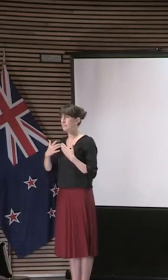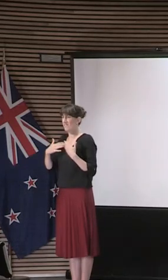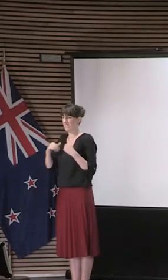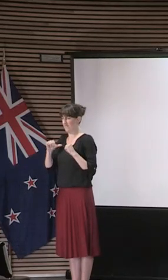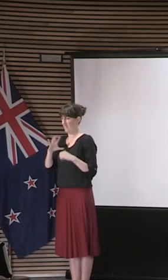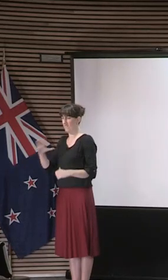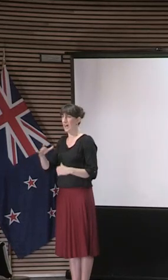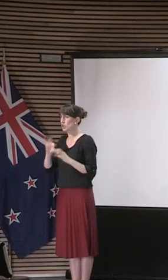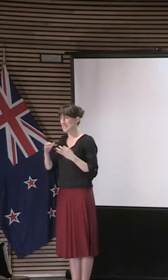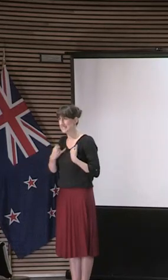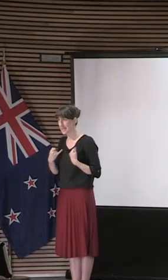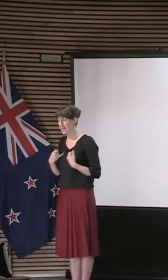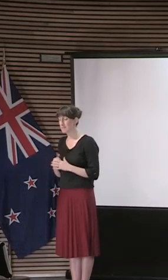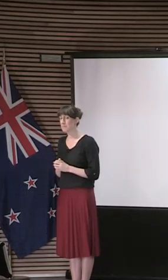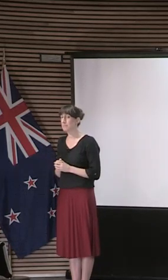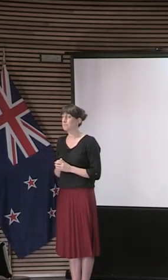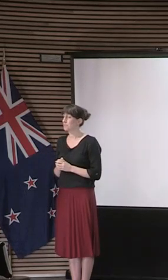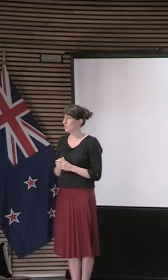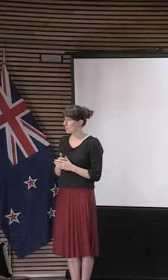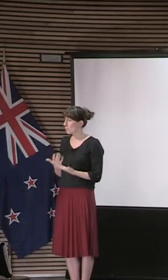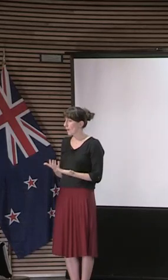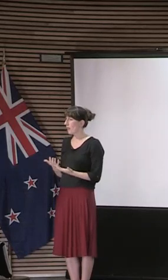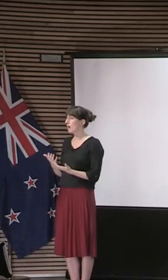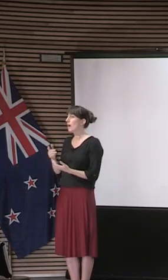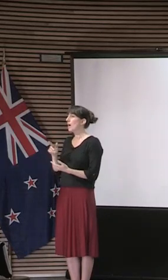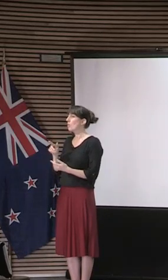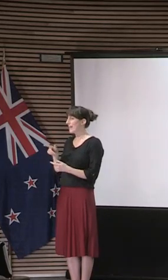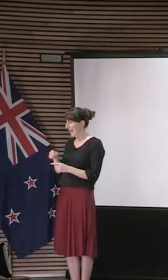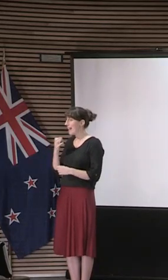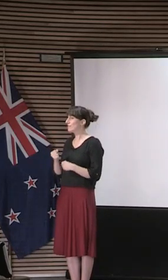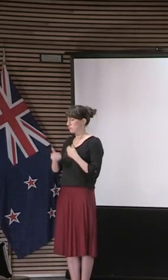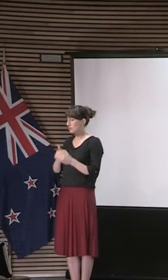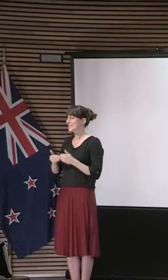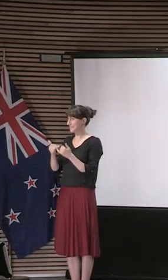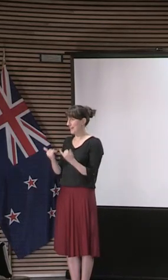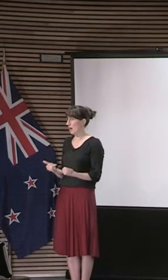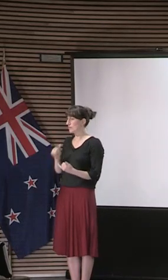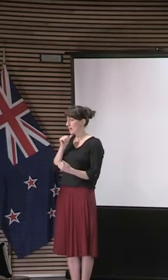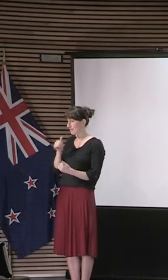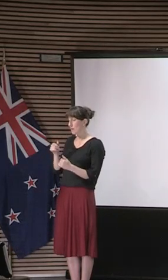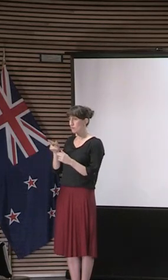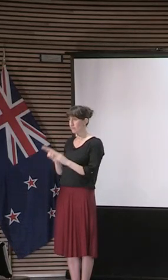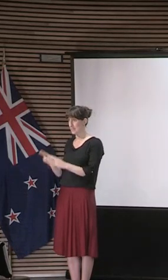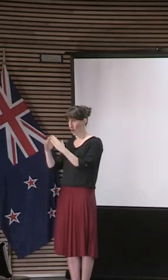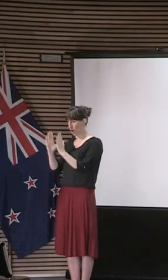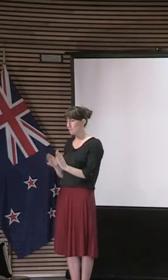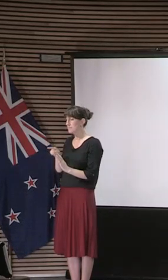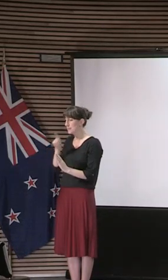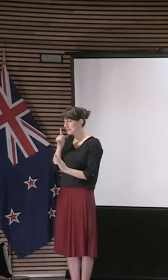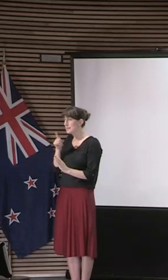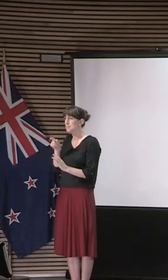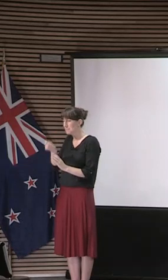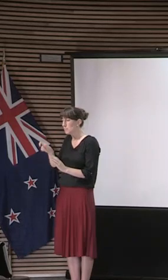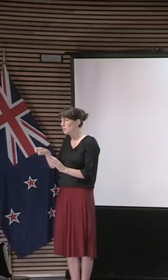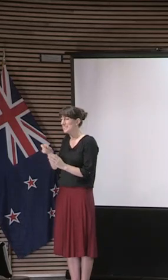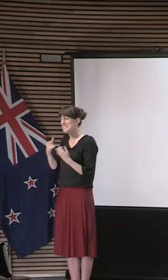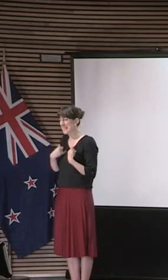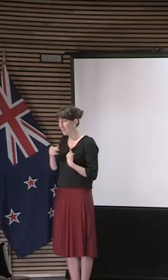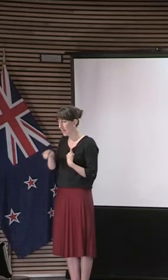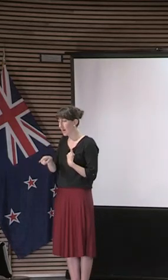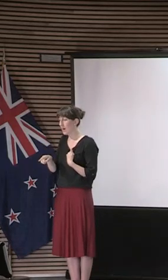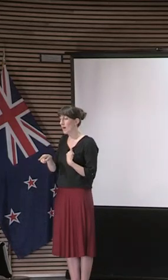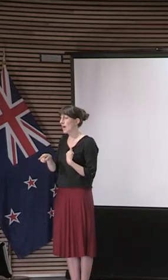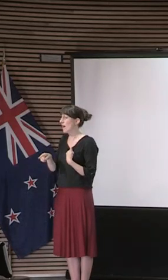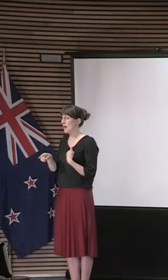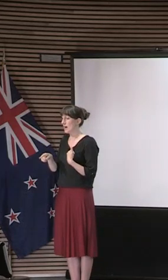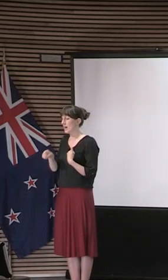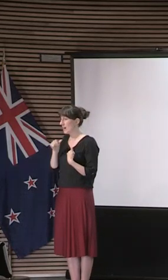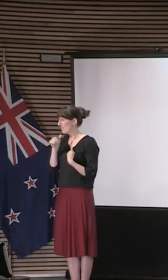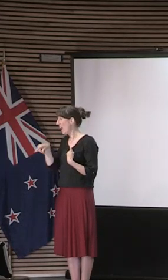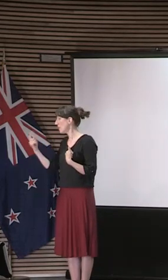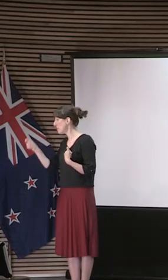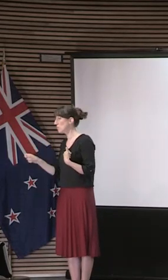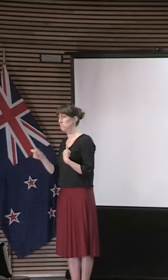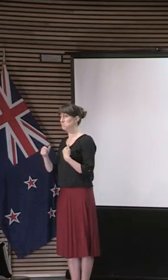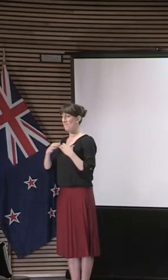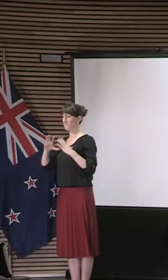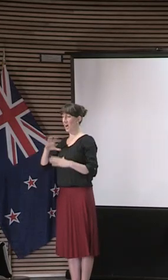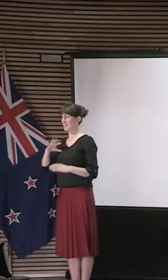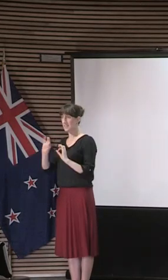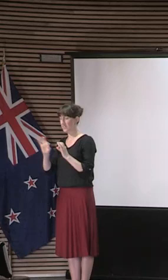wa? DR ASHLEY BLOOMFIELD: I kite